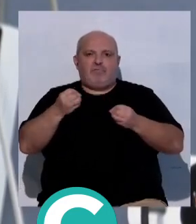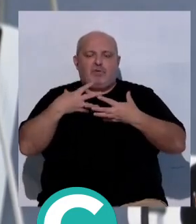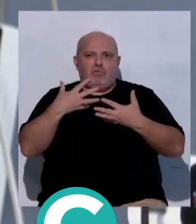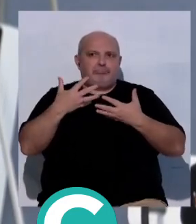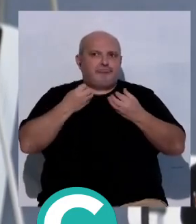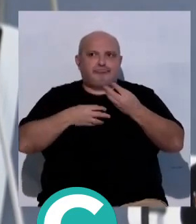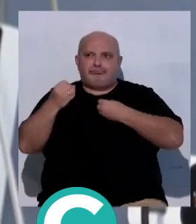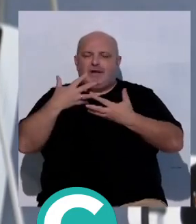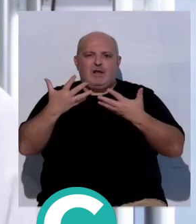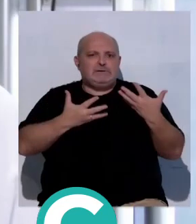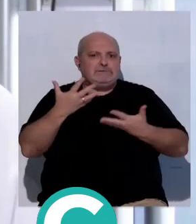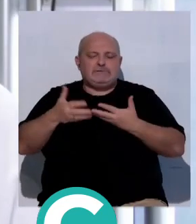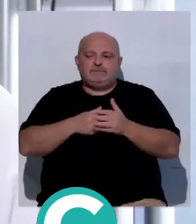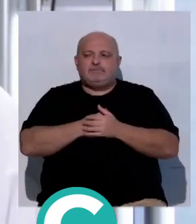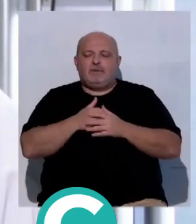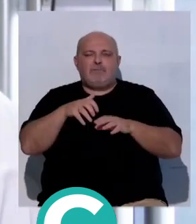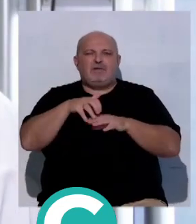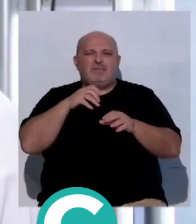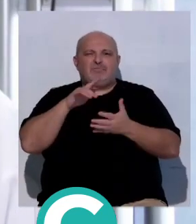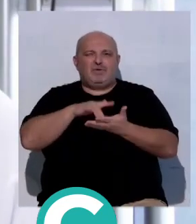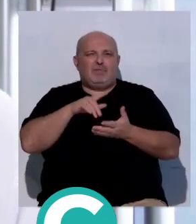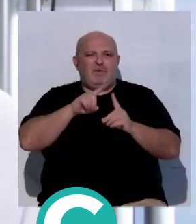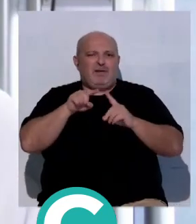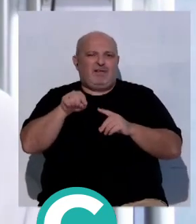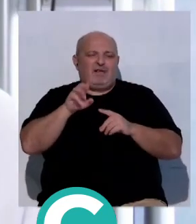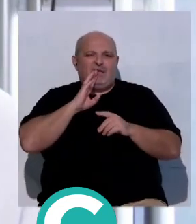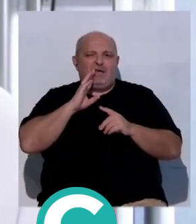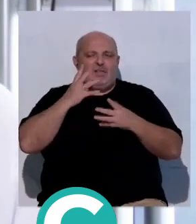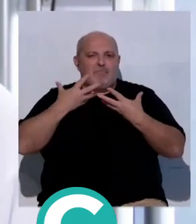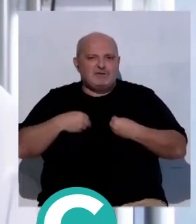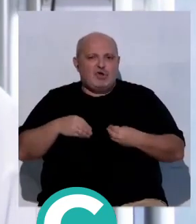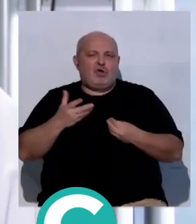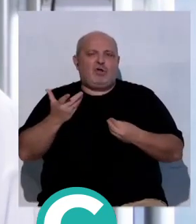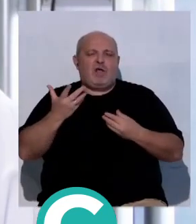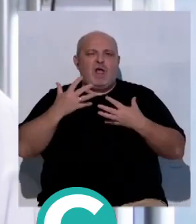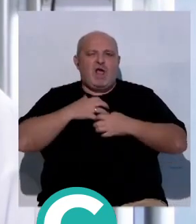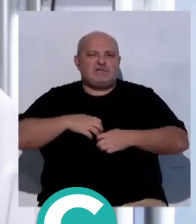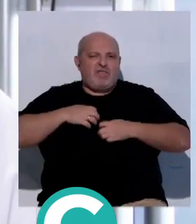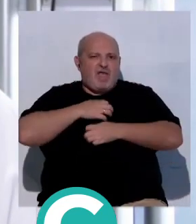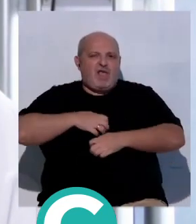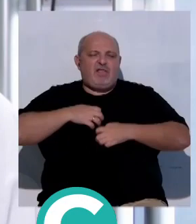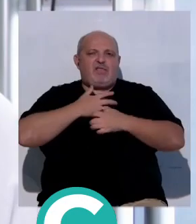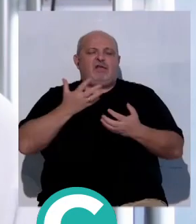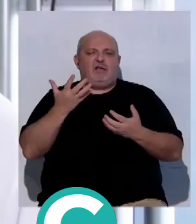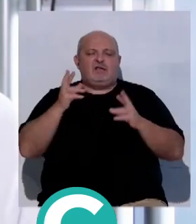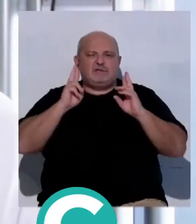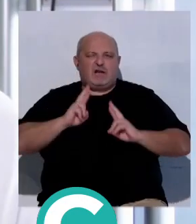de de Qué puede pasar hay una mayor incidencia de depresión de ansiedad de estrés de trastorno de